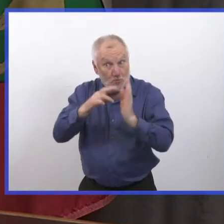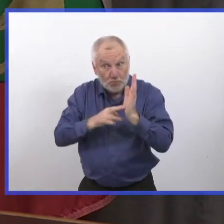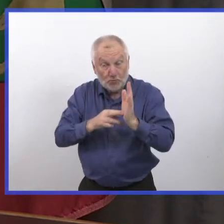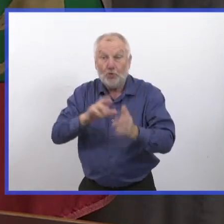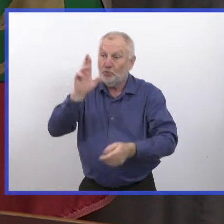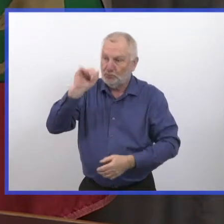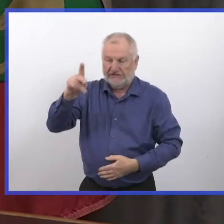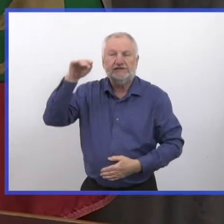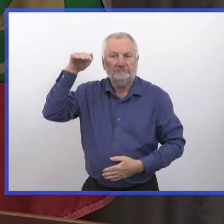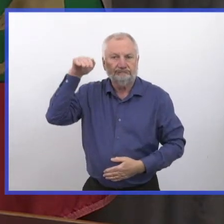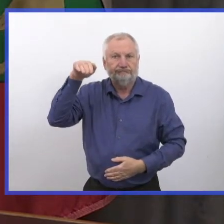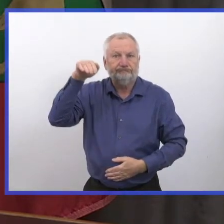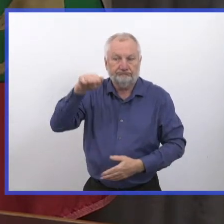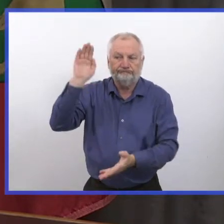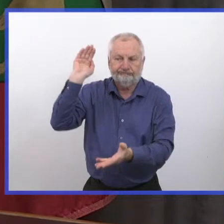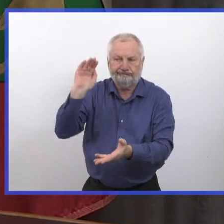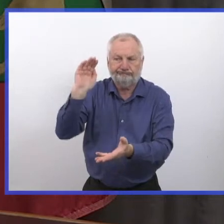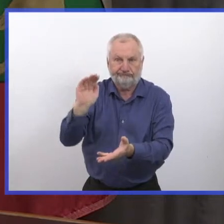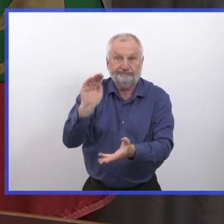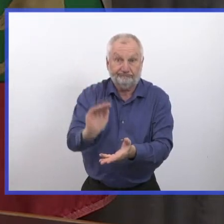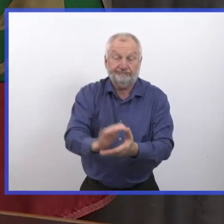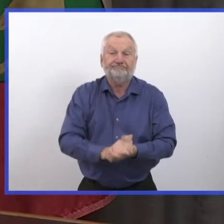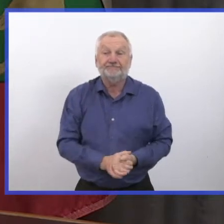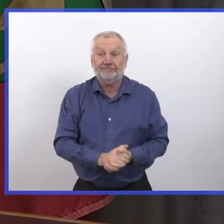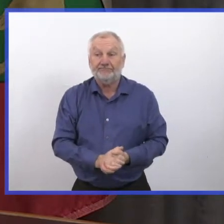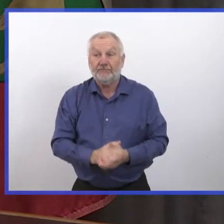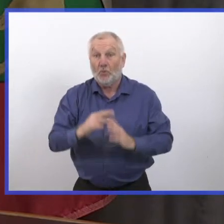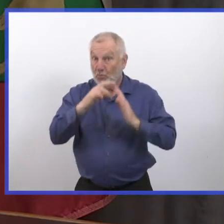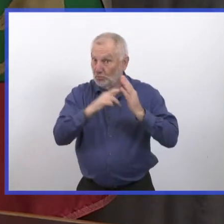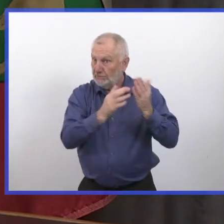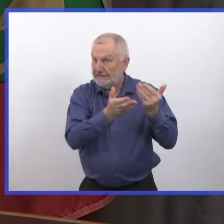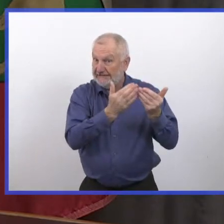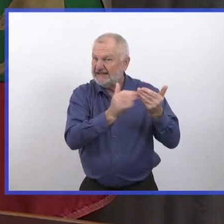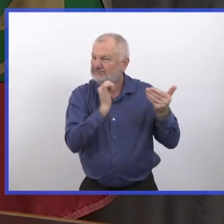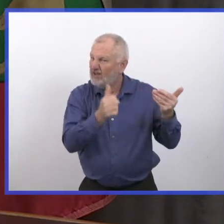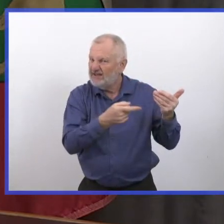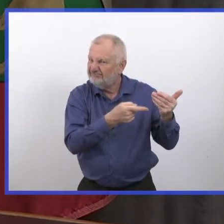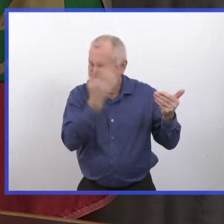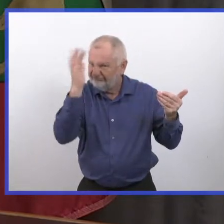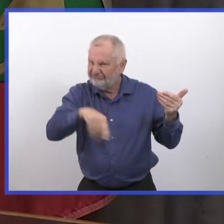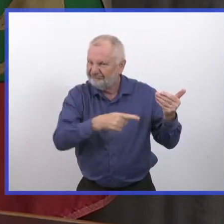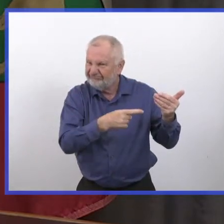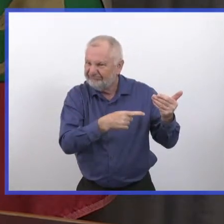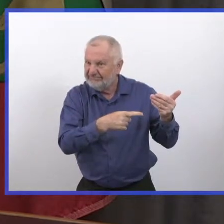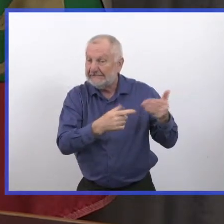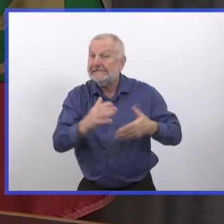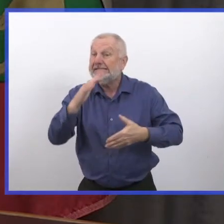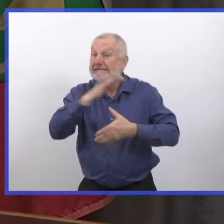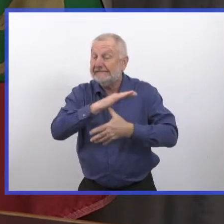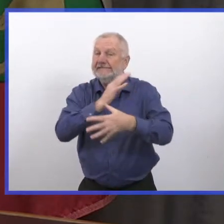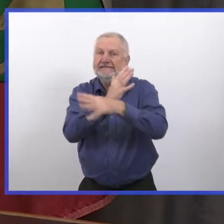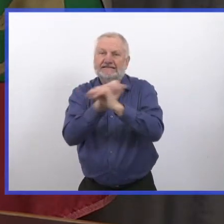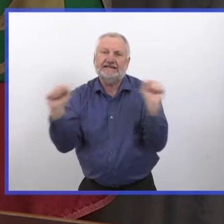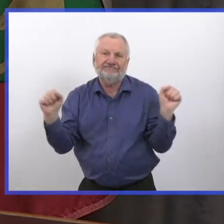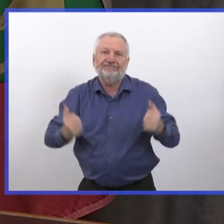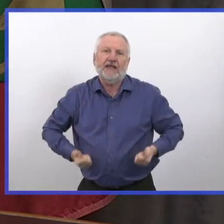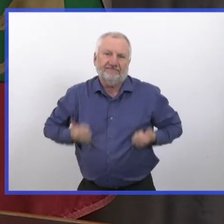Bonjour Dr Atwal. Comment Covid diffère-t-il des autres virus? Comment-a-t-il causé une pandémie?